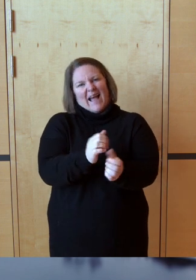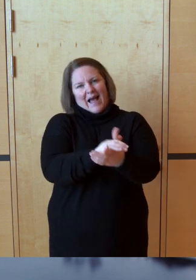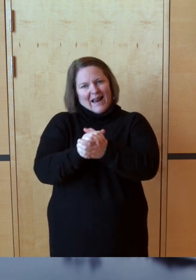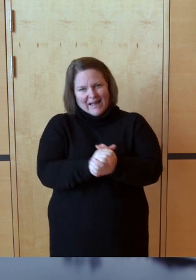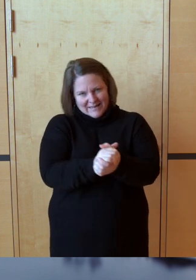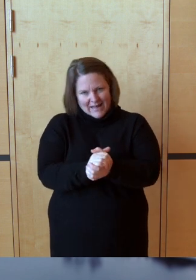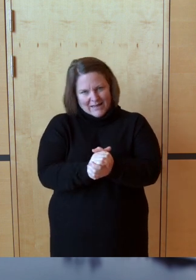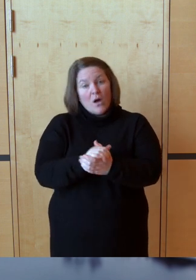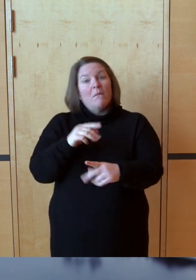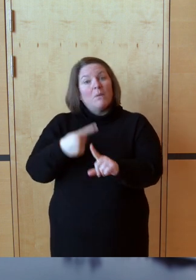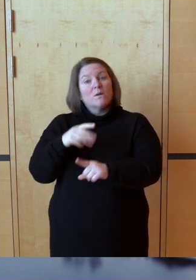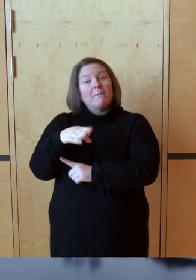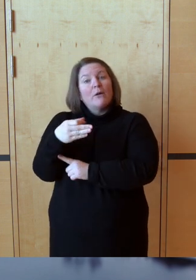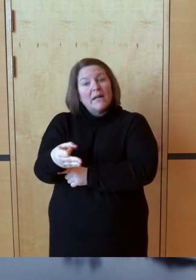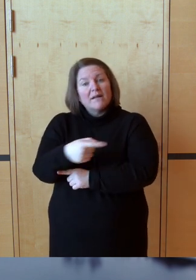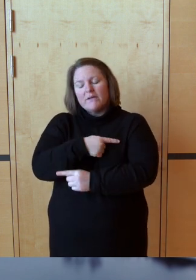Miljöpartiet fast vid ett nej till Fred